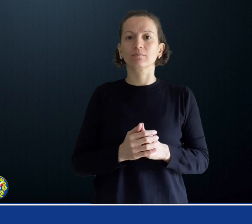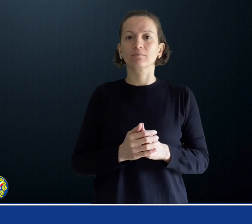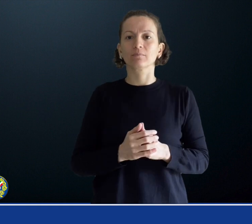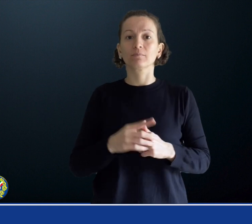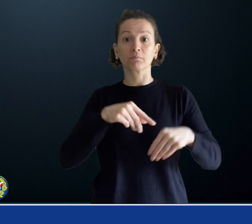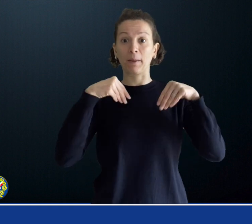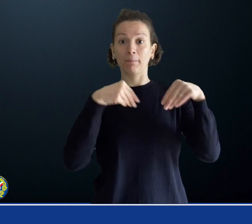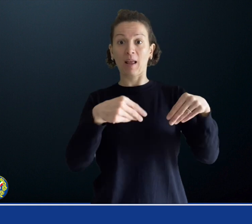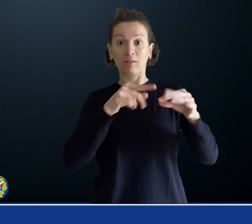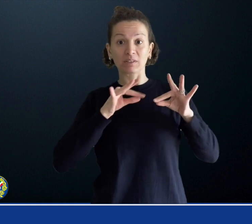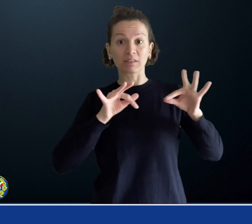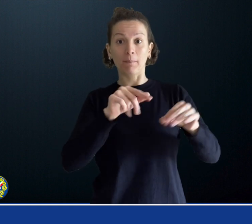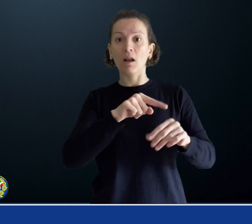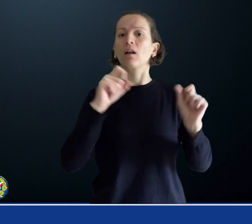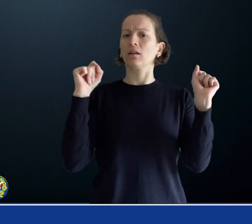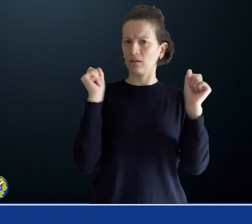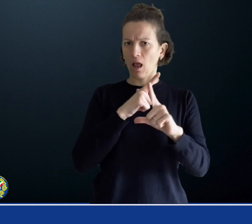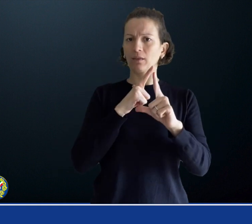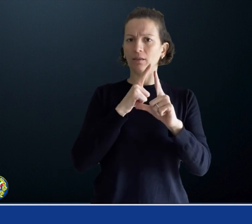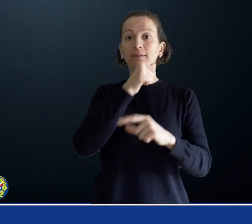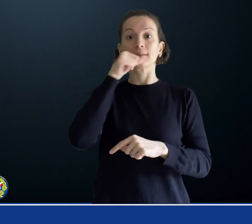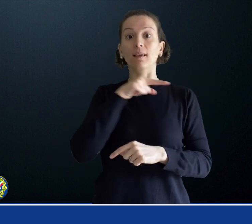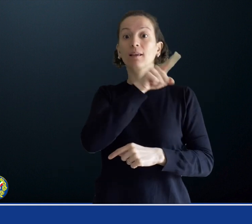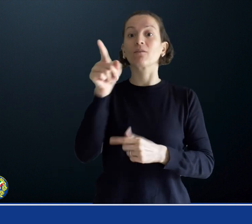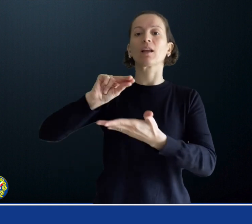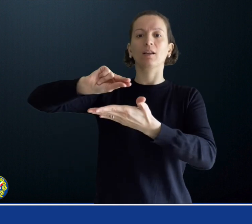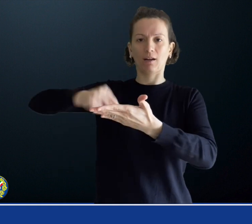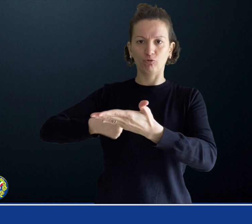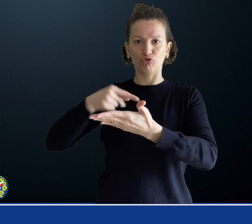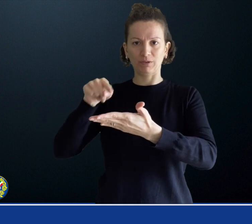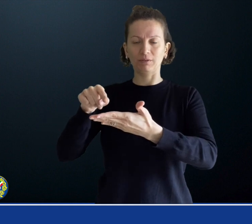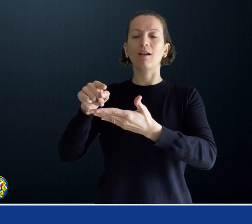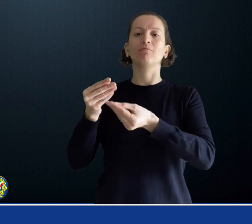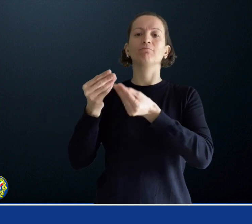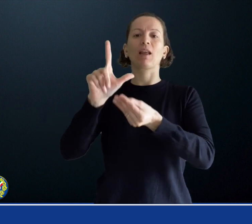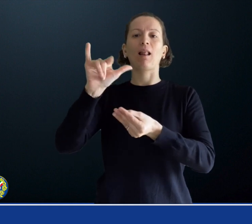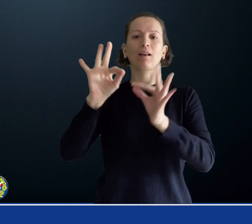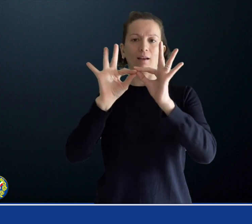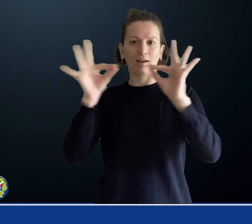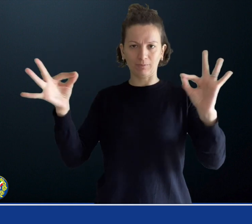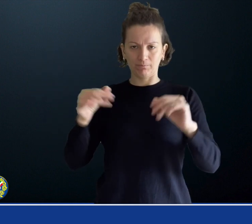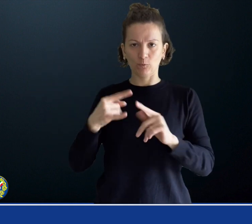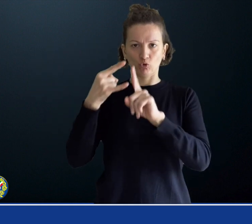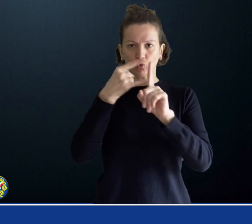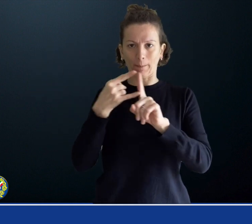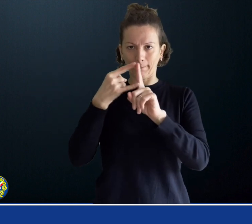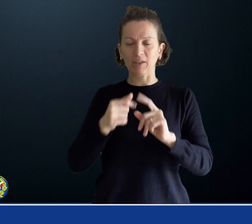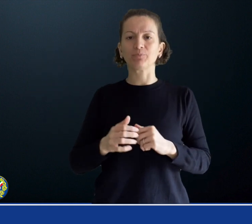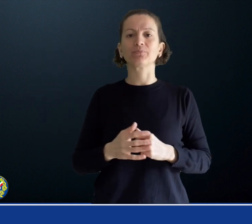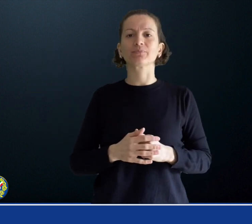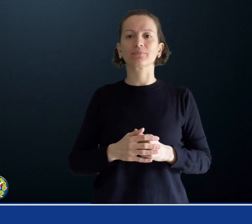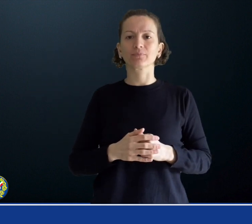La partecipazione è gratuita, previa registrazione e vi arriverà un link per accedere al seminario su ZOOM.